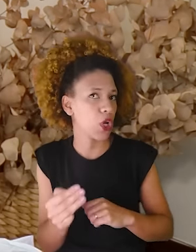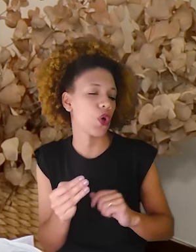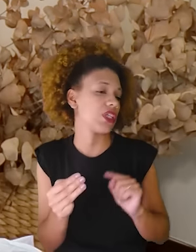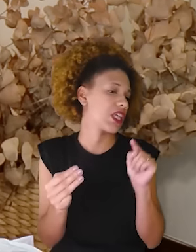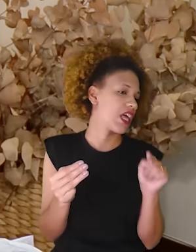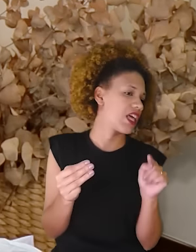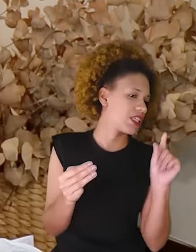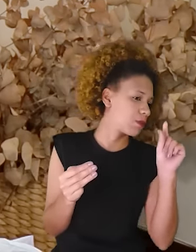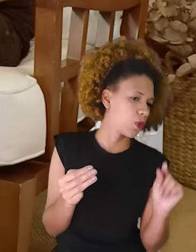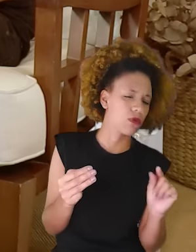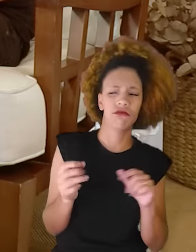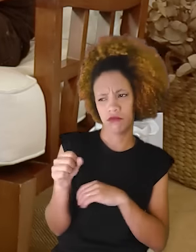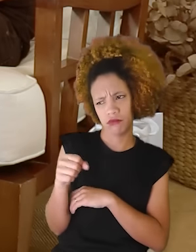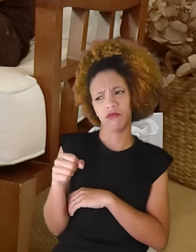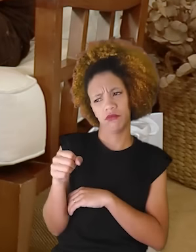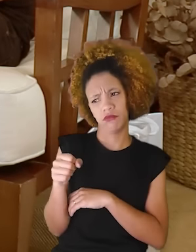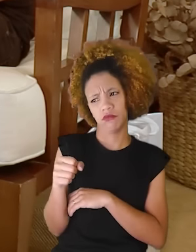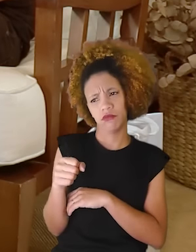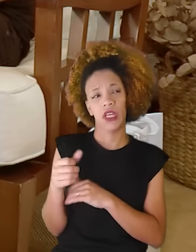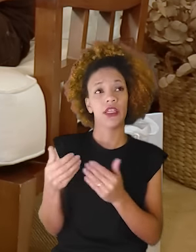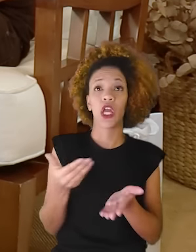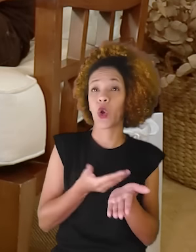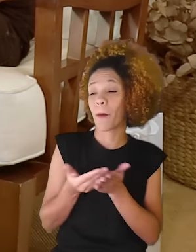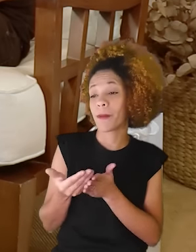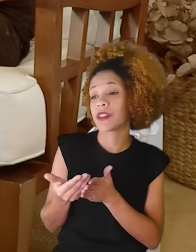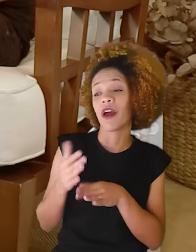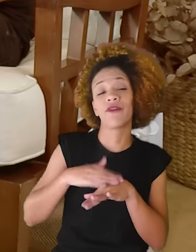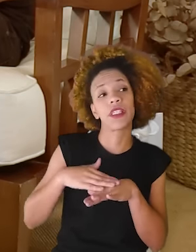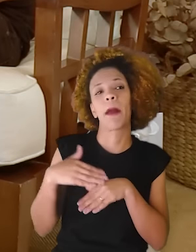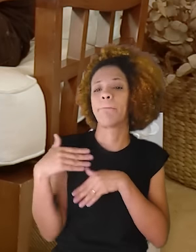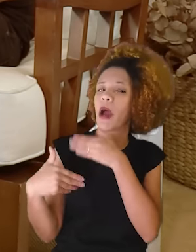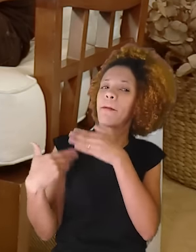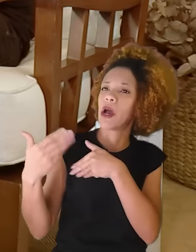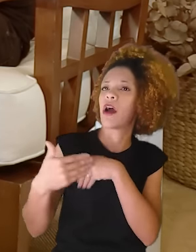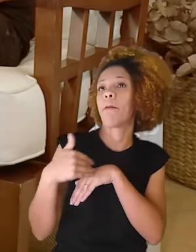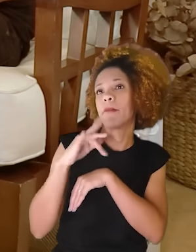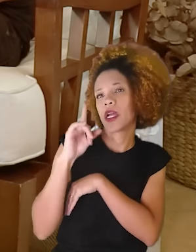deu um fico pô fico demais e aí eu eu comecei a fazer coisas cada vez maiores mais difíceis